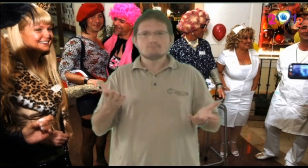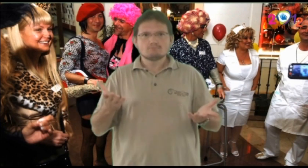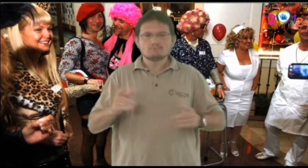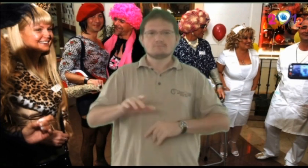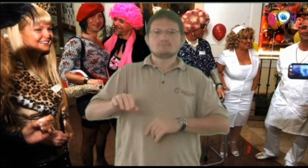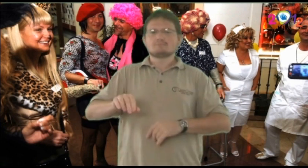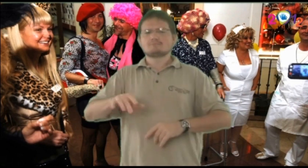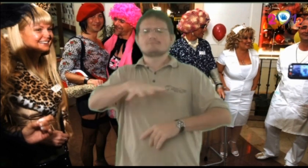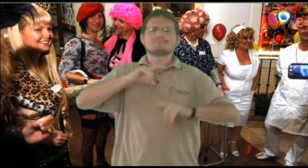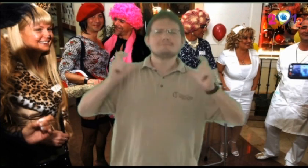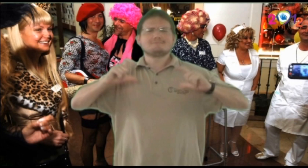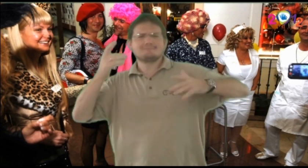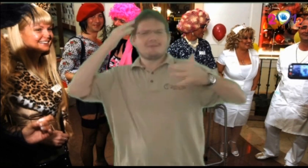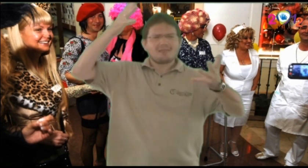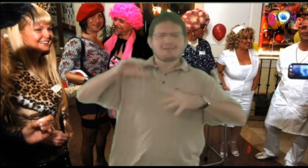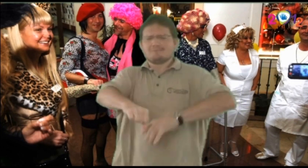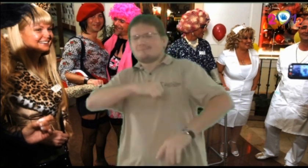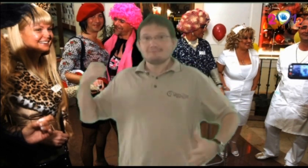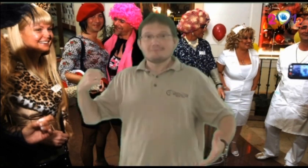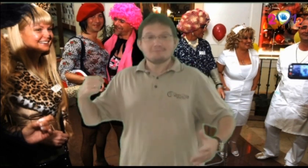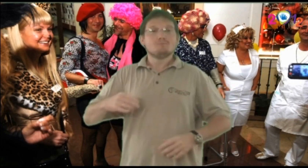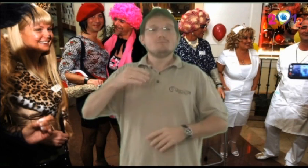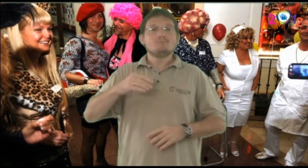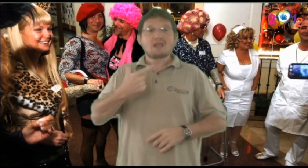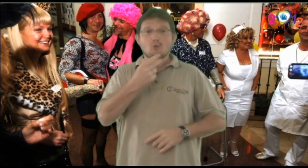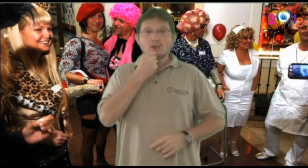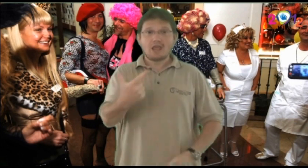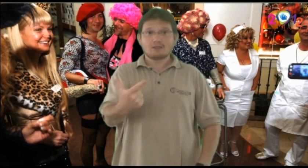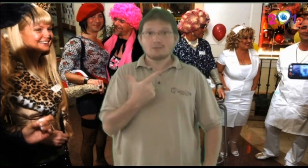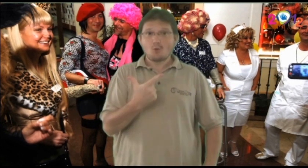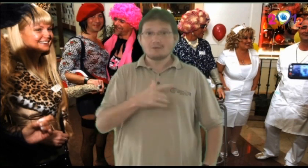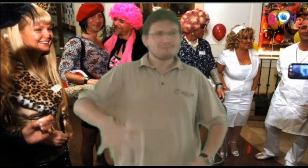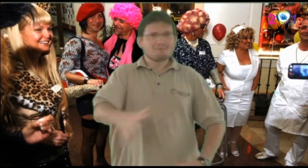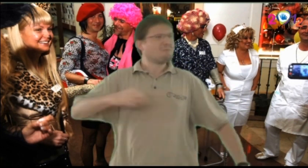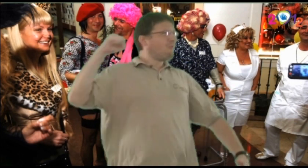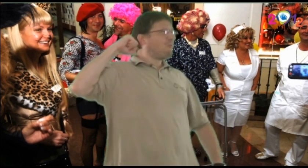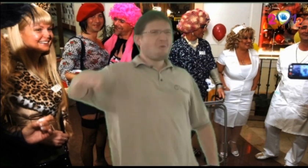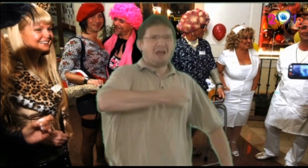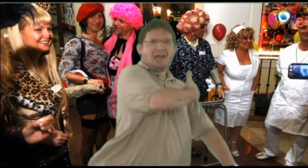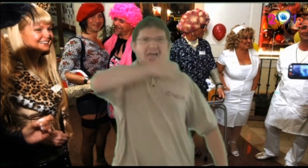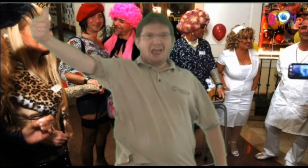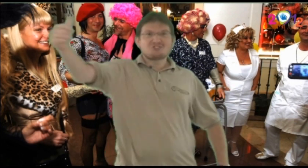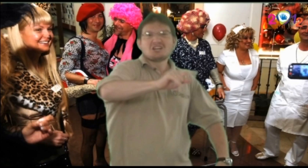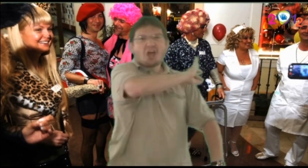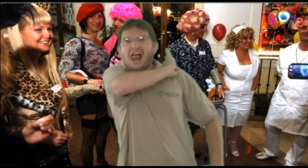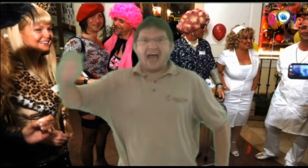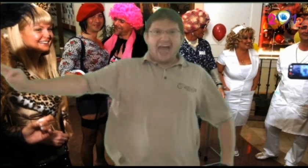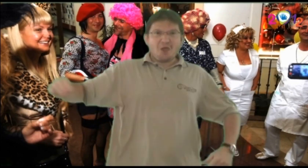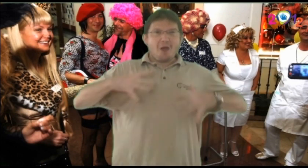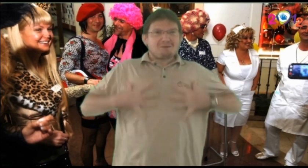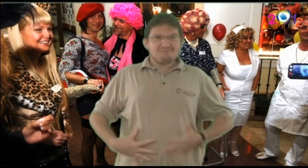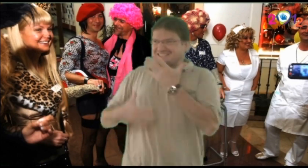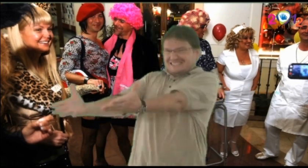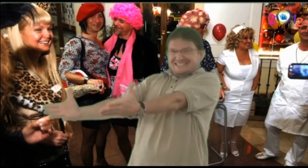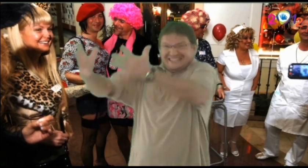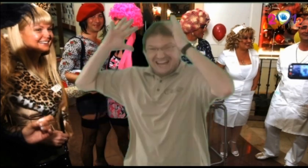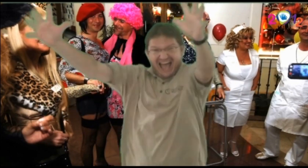Két rendõr állt az ajtóban. Mindenki egyhangúan azt mondta: ez a jelmez a legjobb, elsõ helyezett!